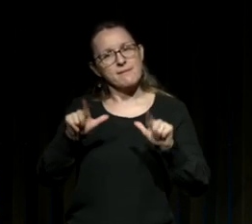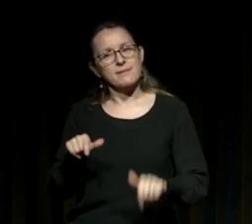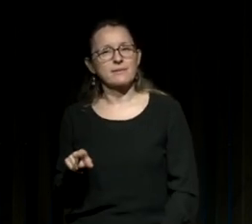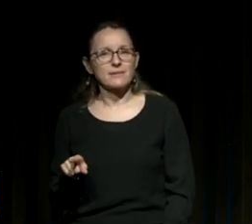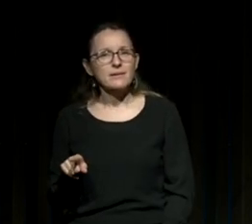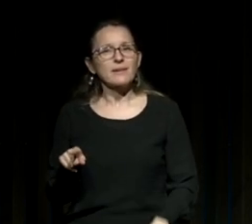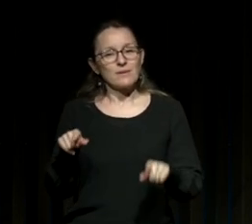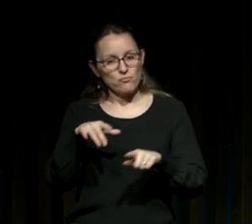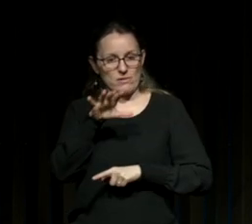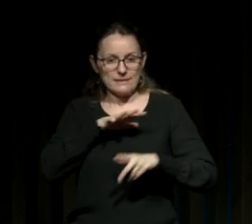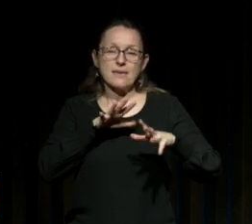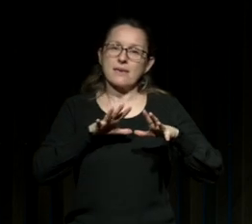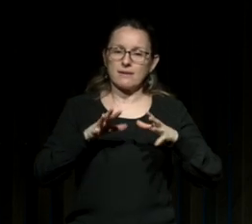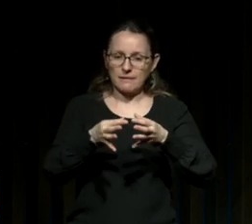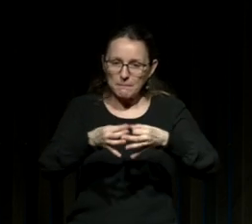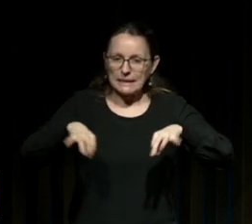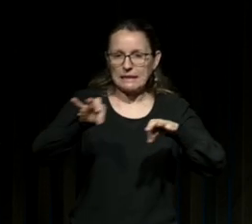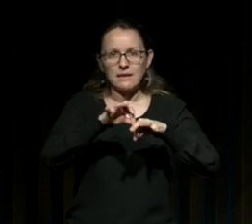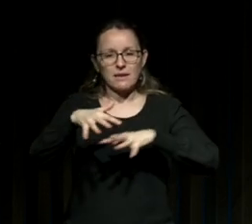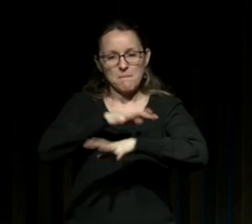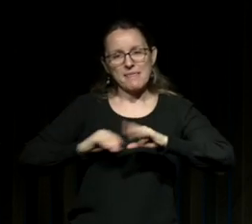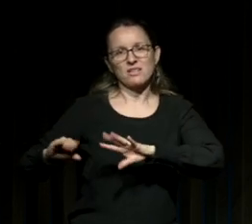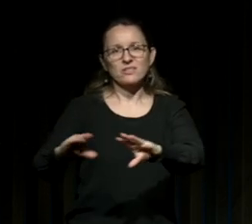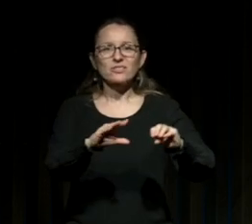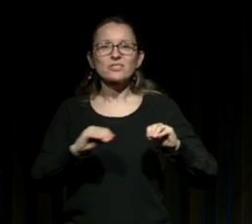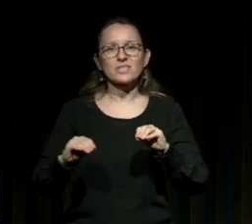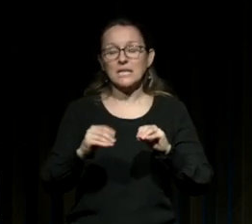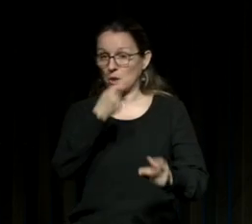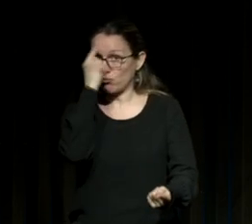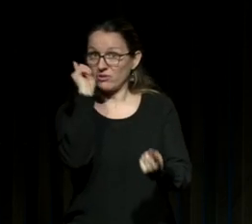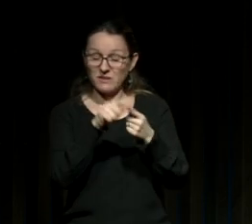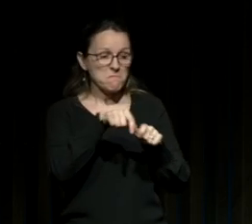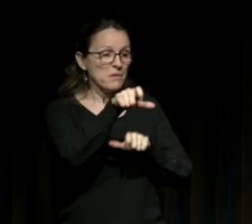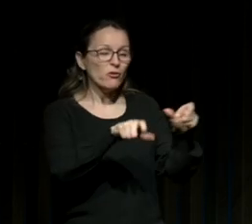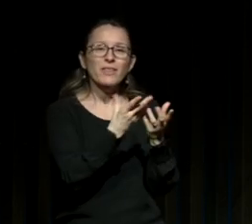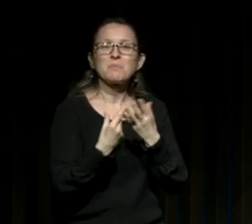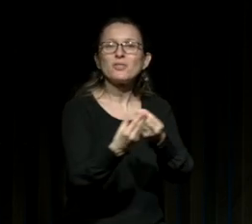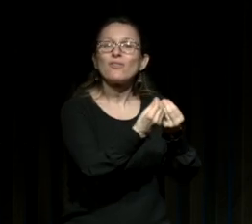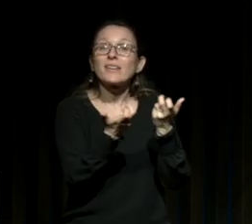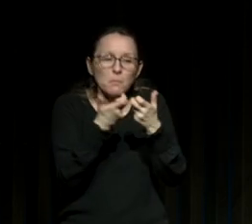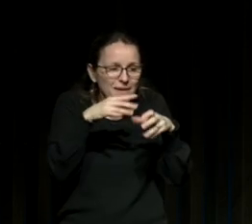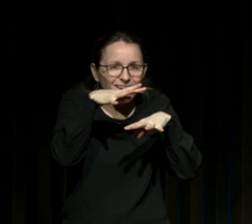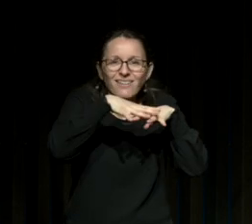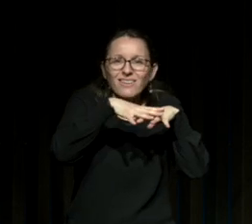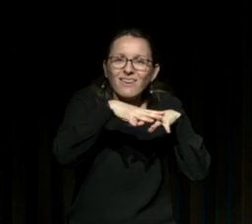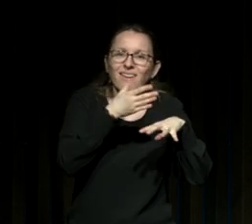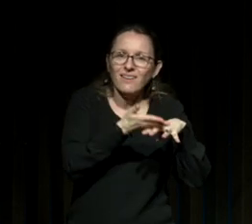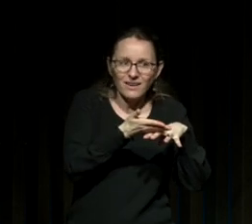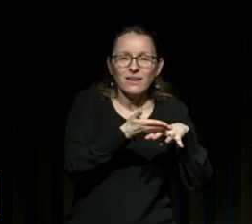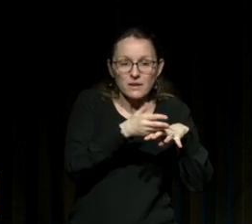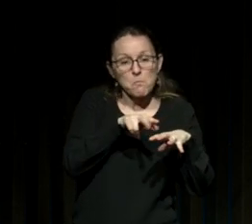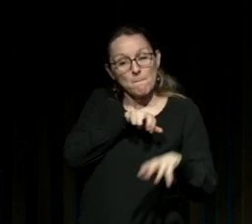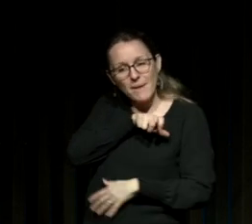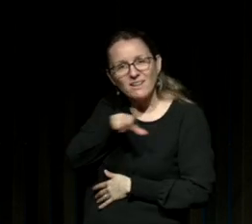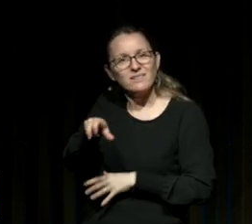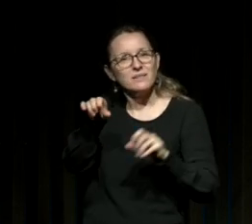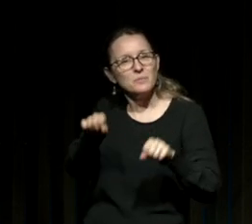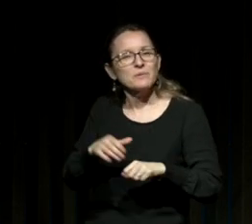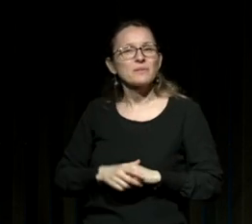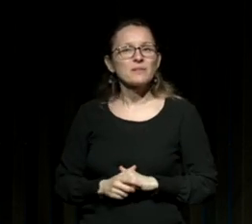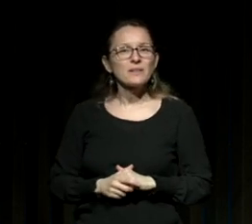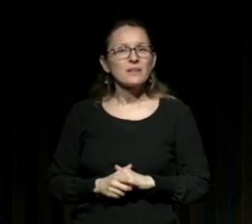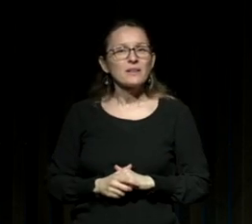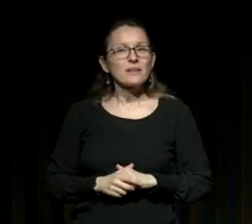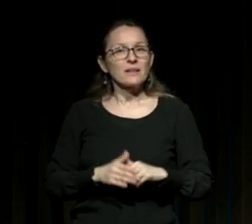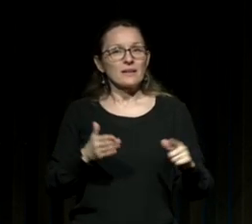le territoire de façon à ce que les habitants d'un quartier puisse marcher avoir accès facile